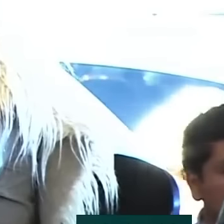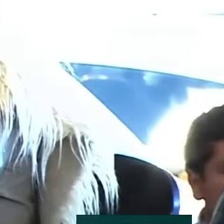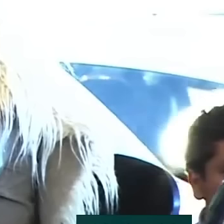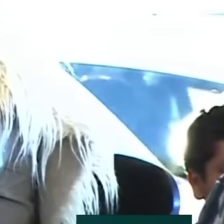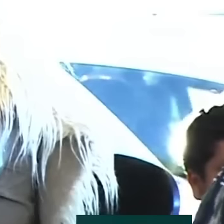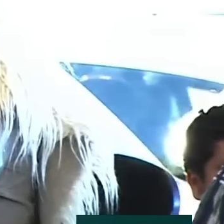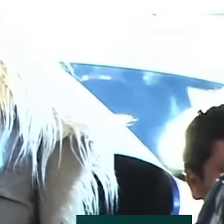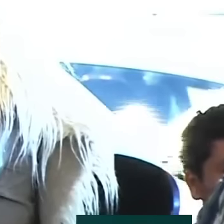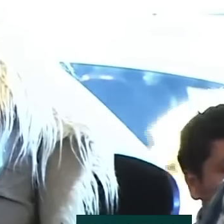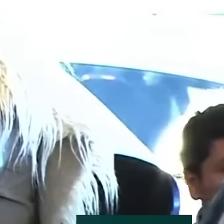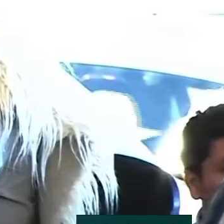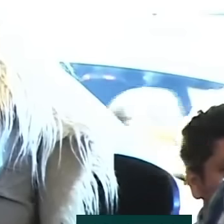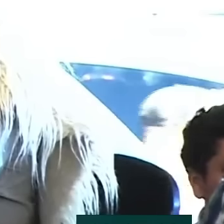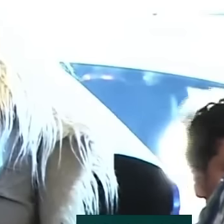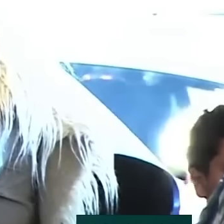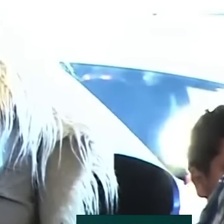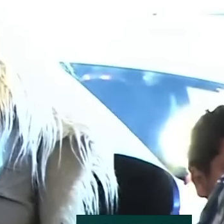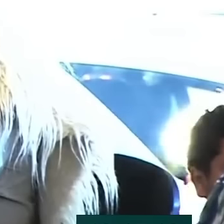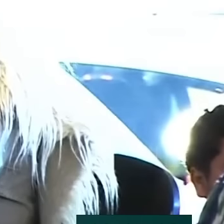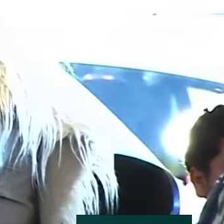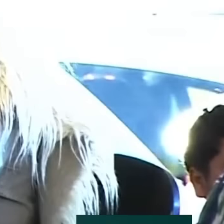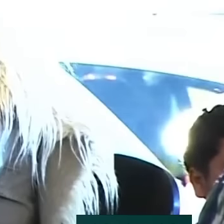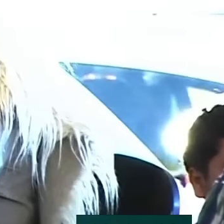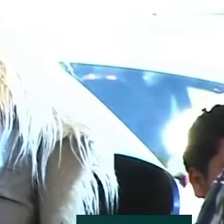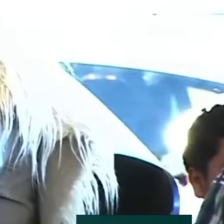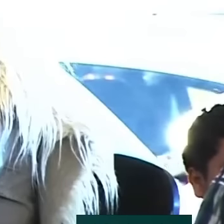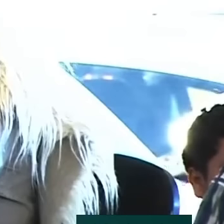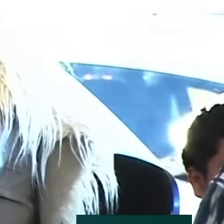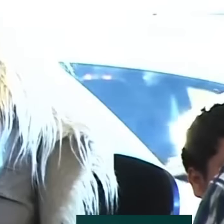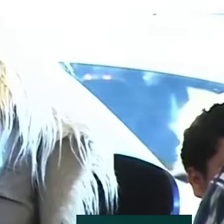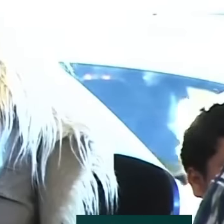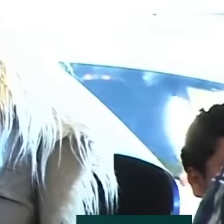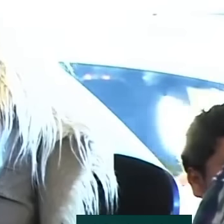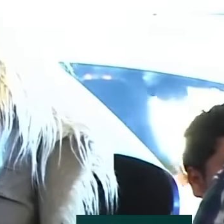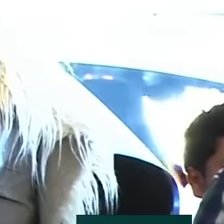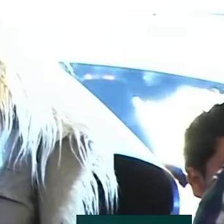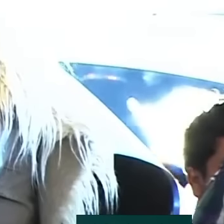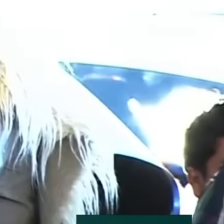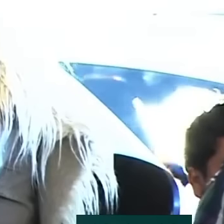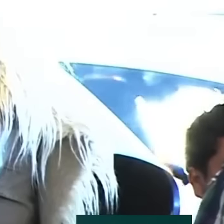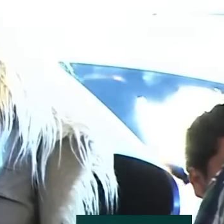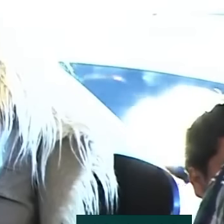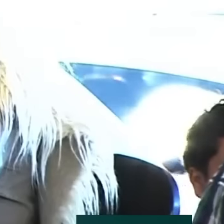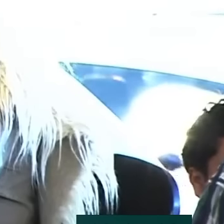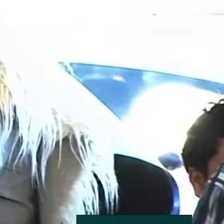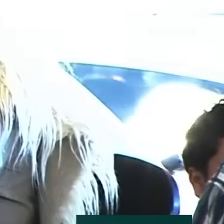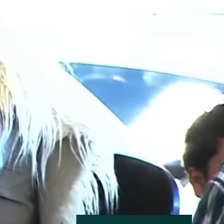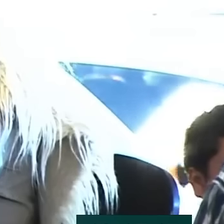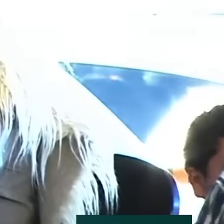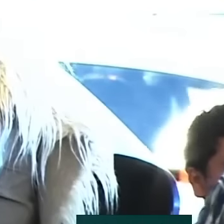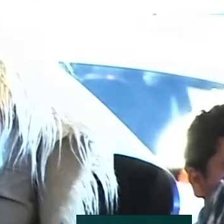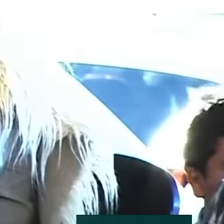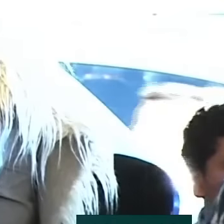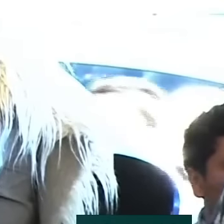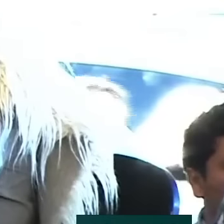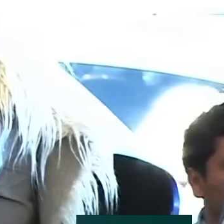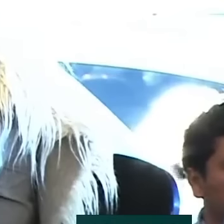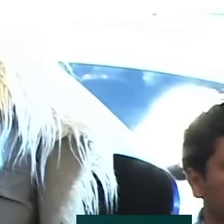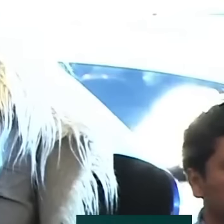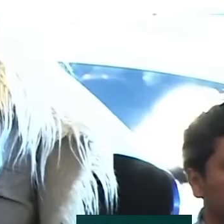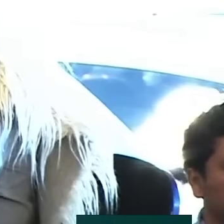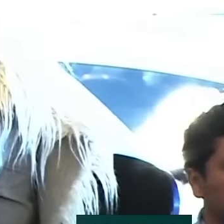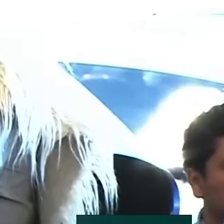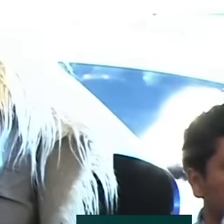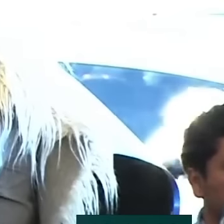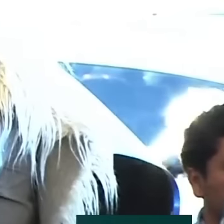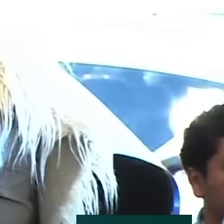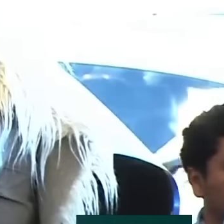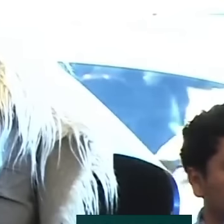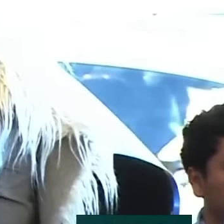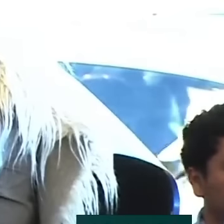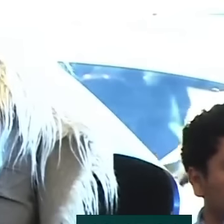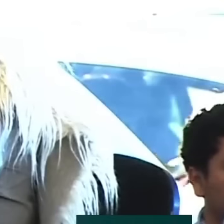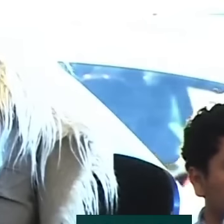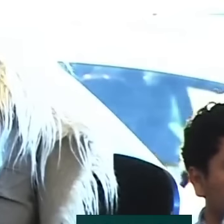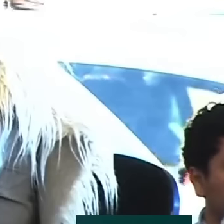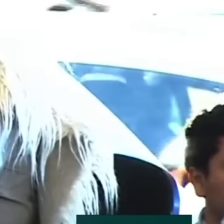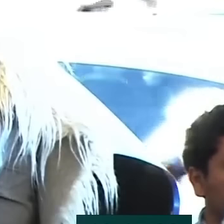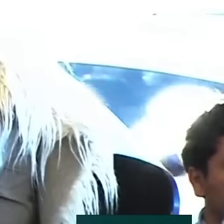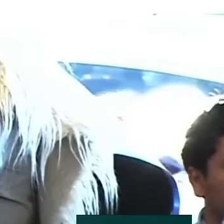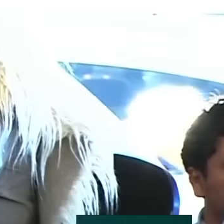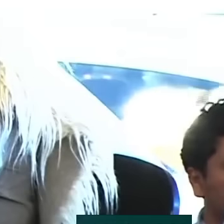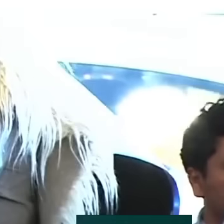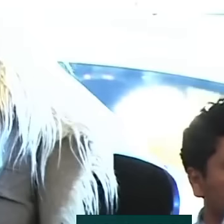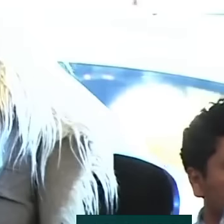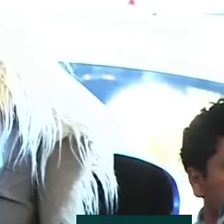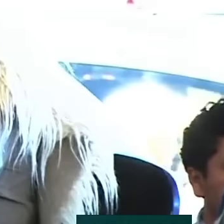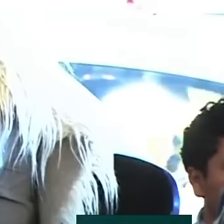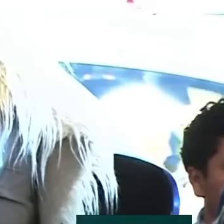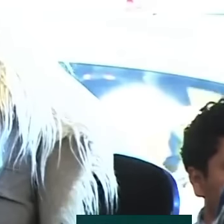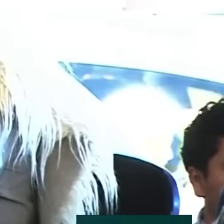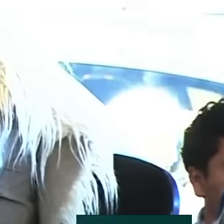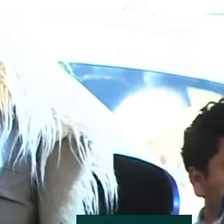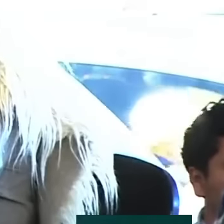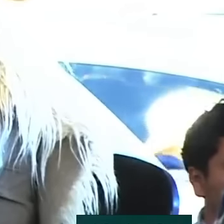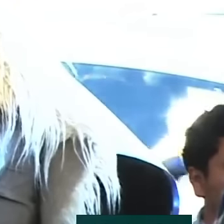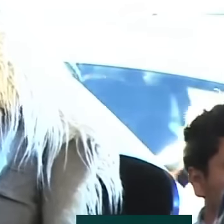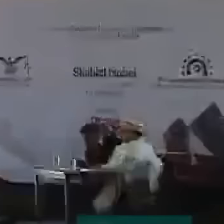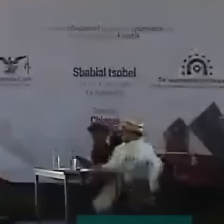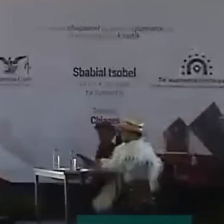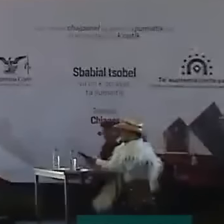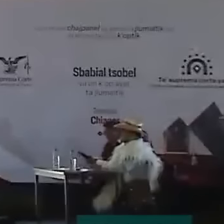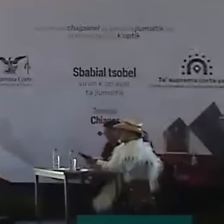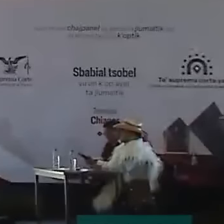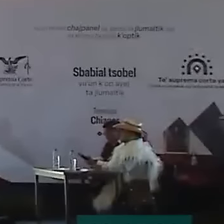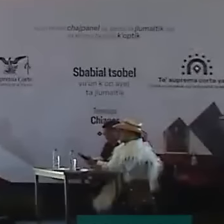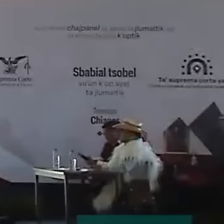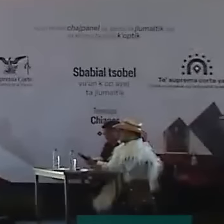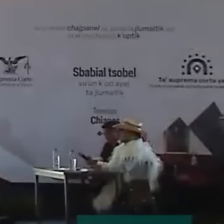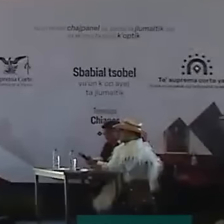defender derechos.